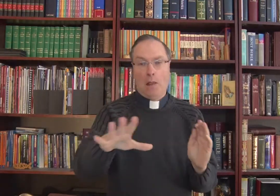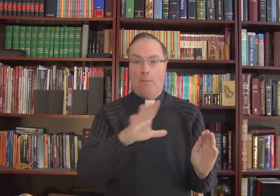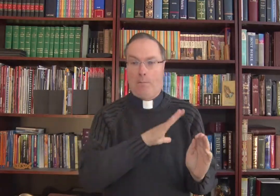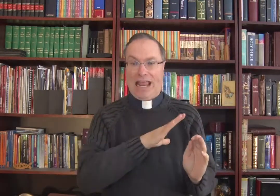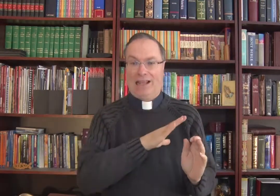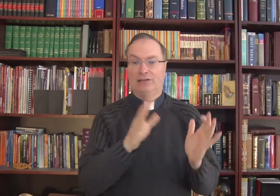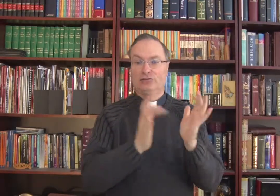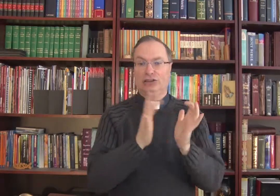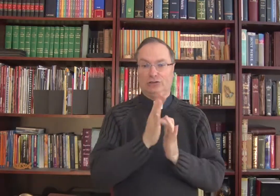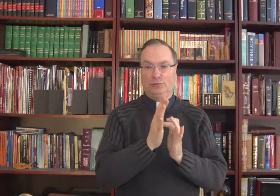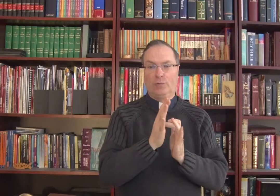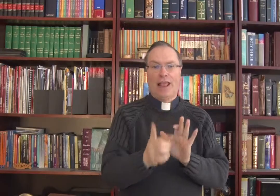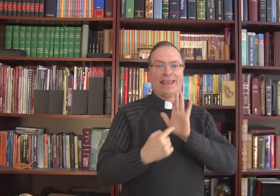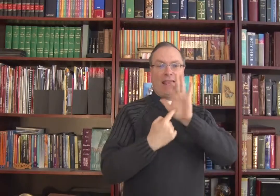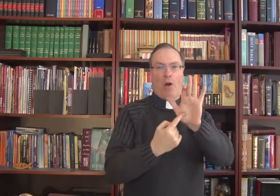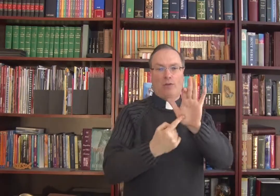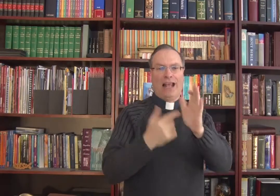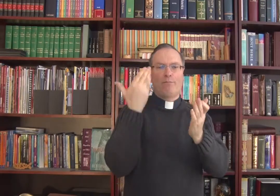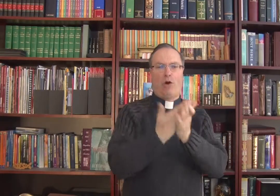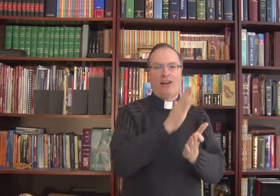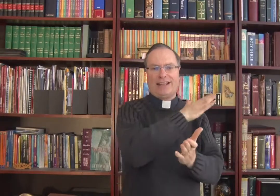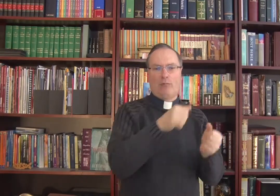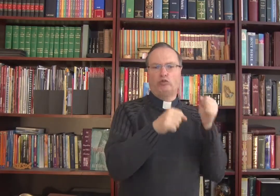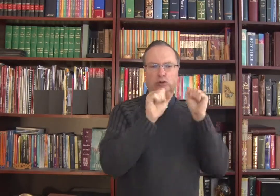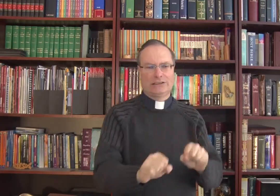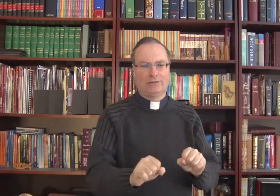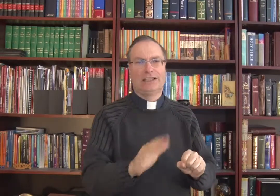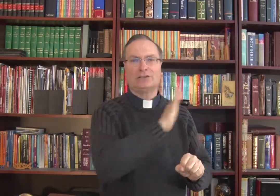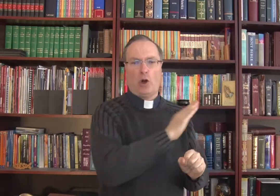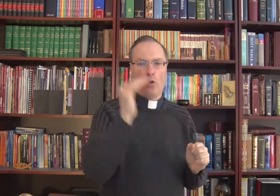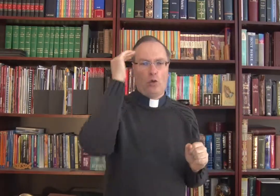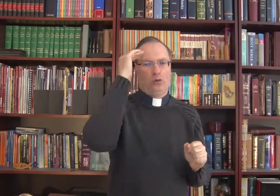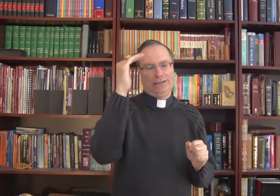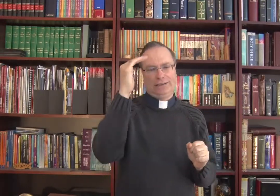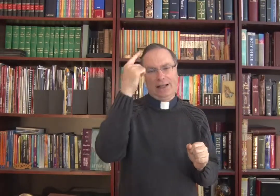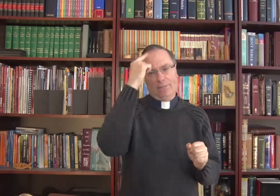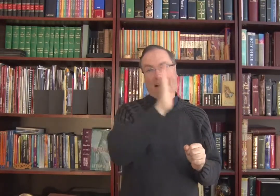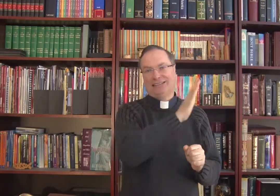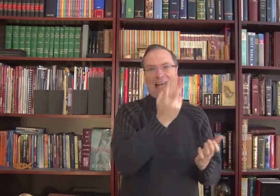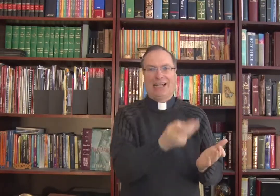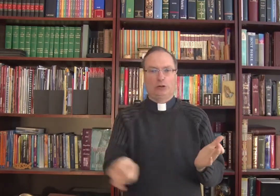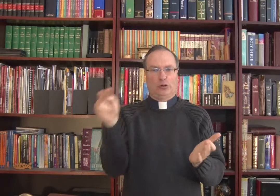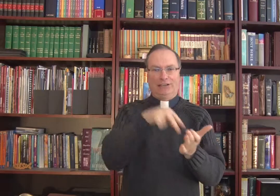mais Jésus démontre la preuve de sa puissance et son autorité par sa résurrection.